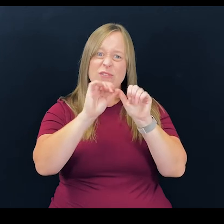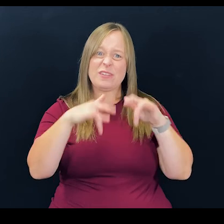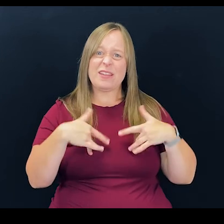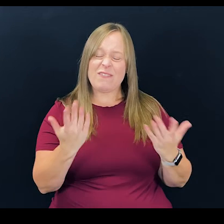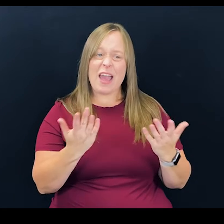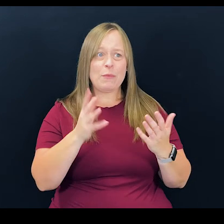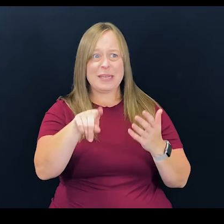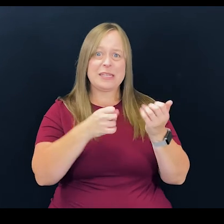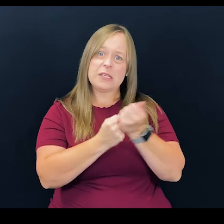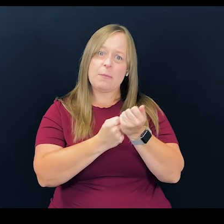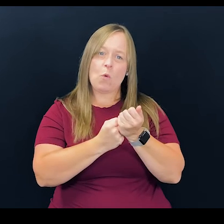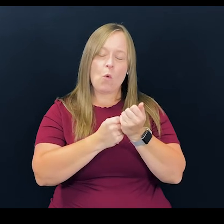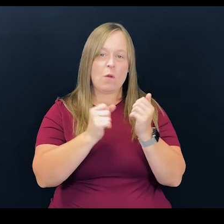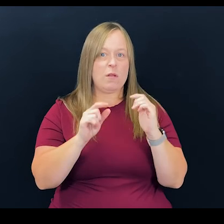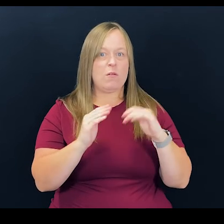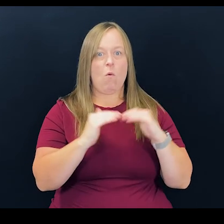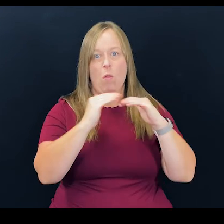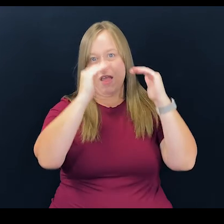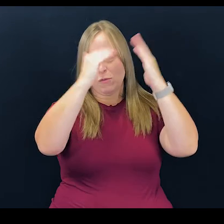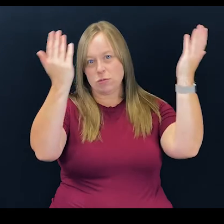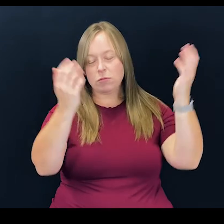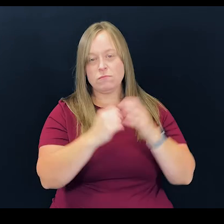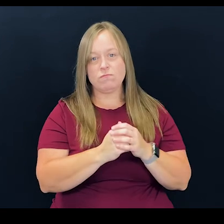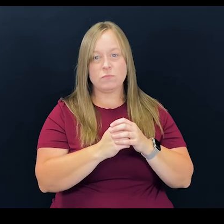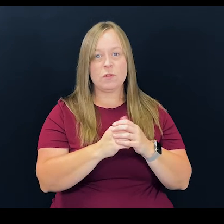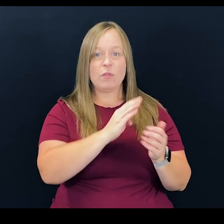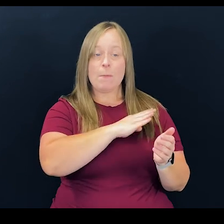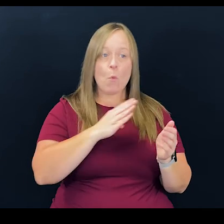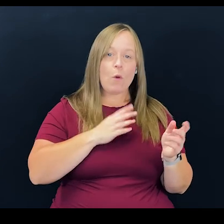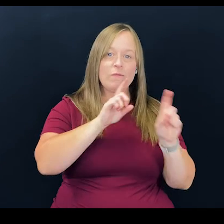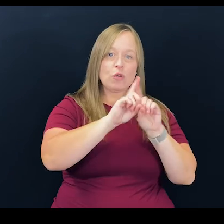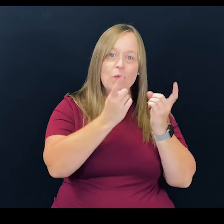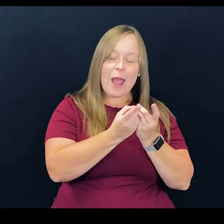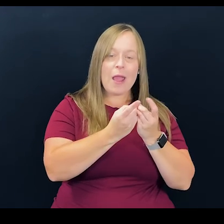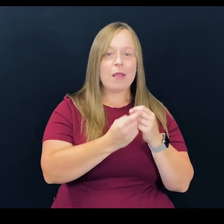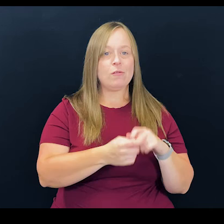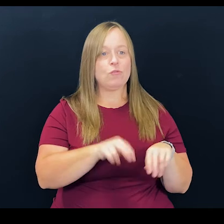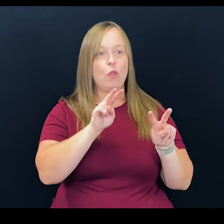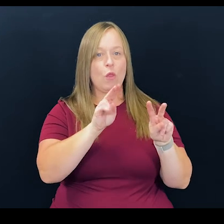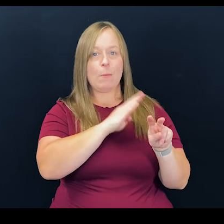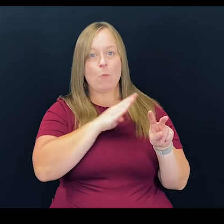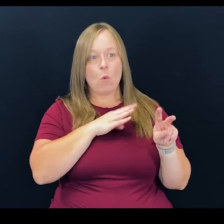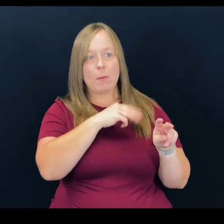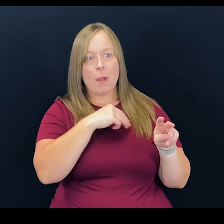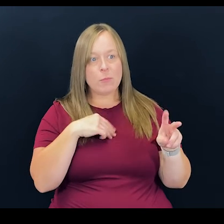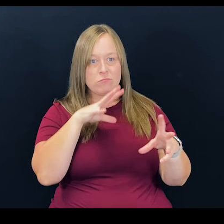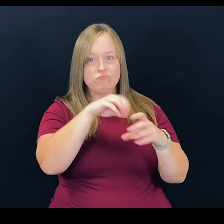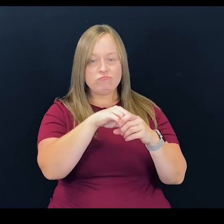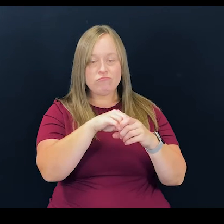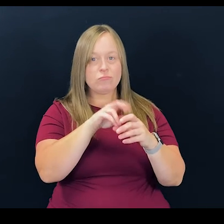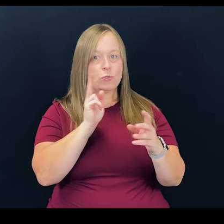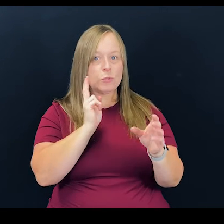y necesitamos apoyo a todos niveles, de la junta directiva, del Board of Directors. Andamos buscando board members.